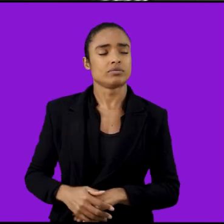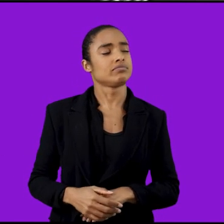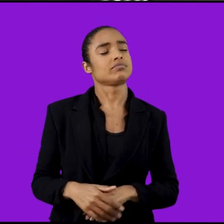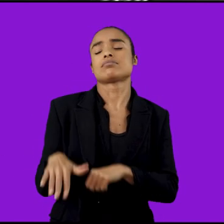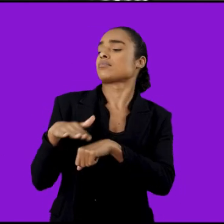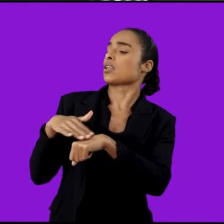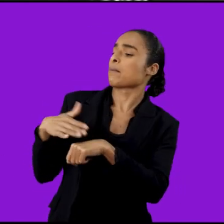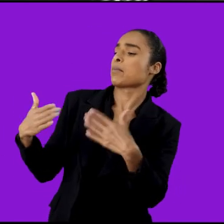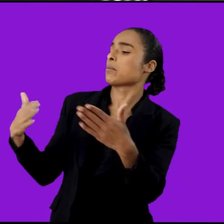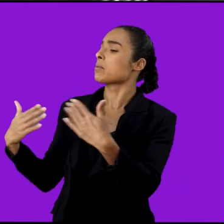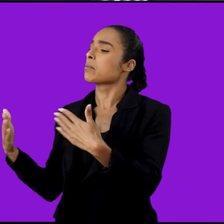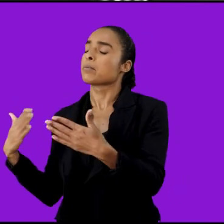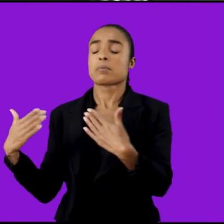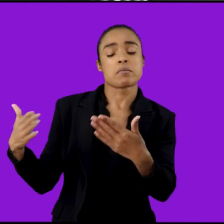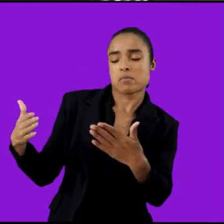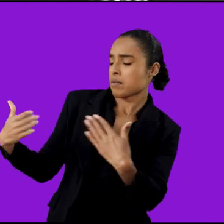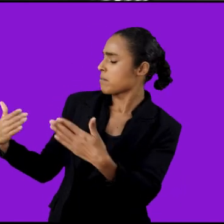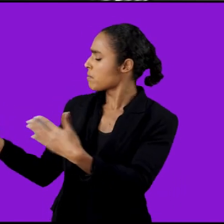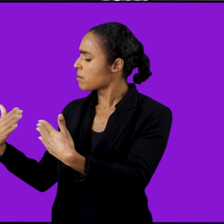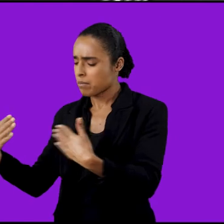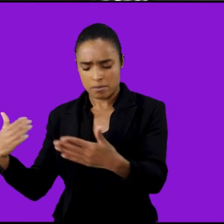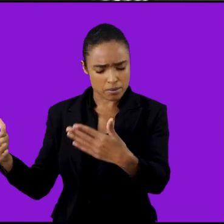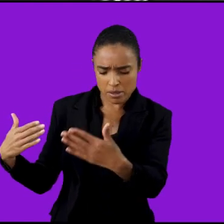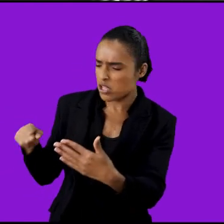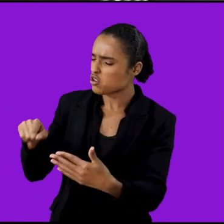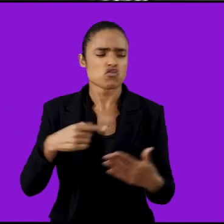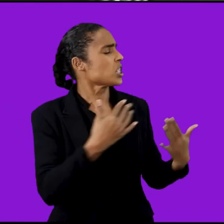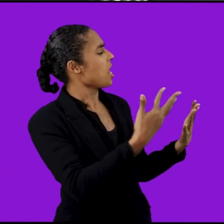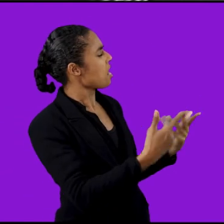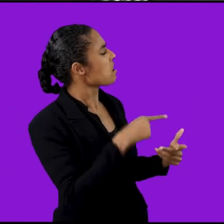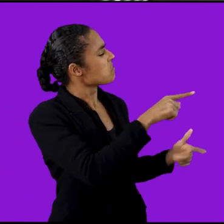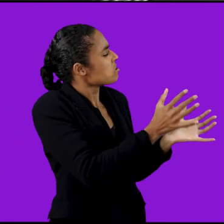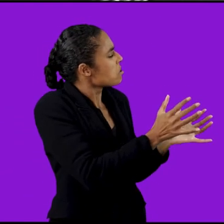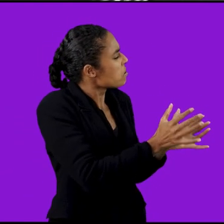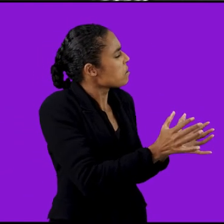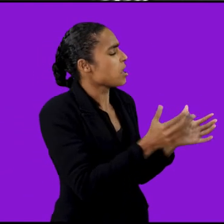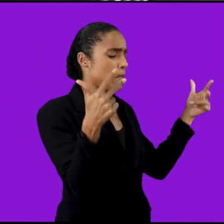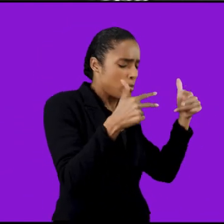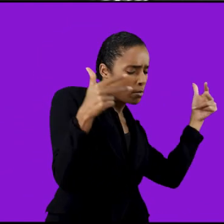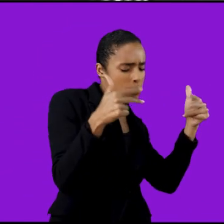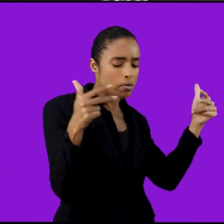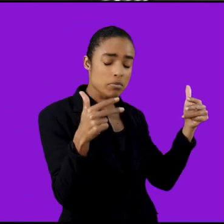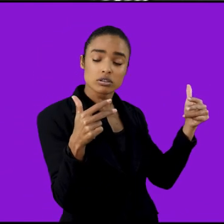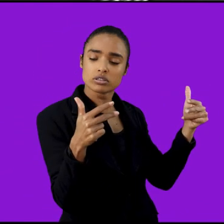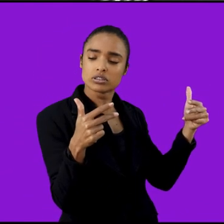Aí conversa vai, conversa vem: “Nossa, vocês são incríveis. O que cês estão